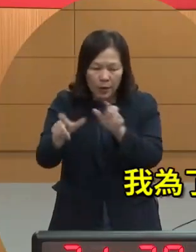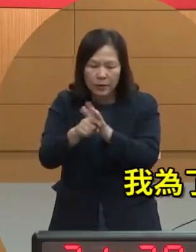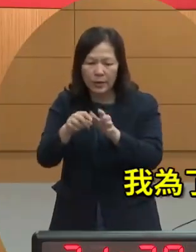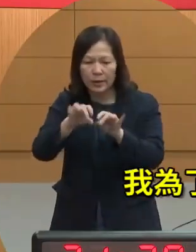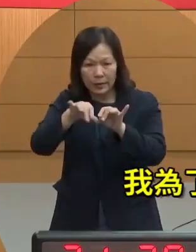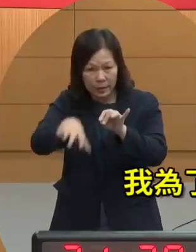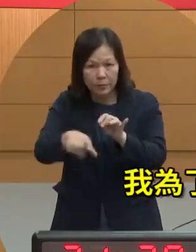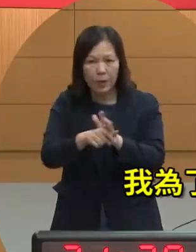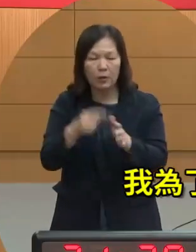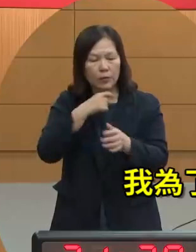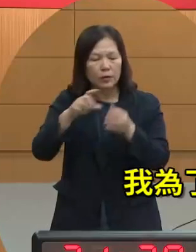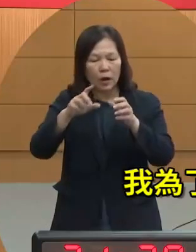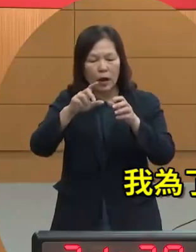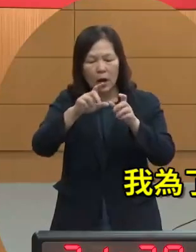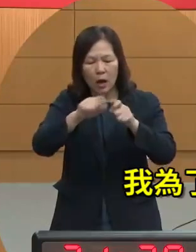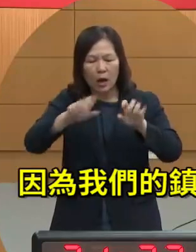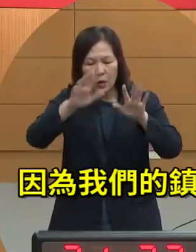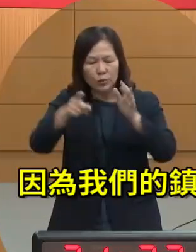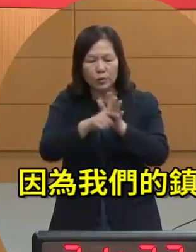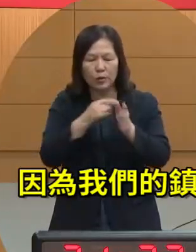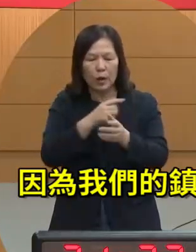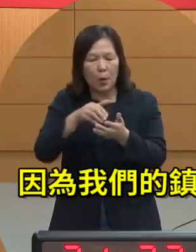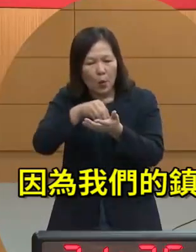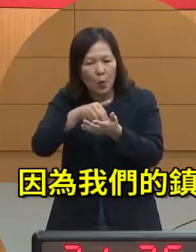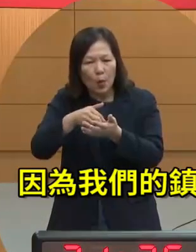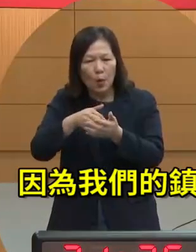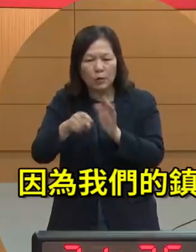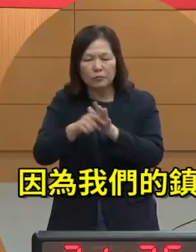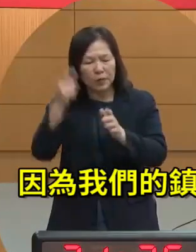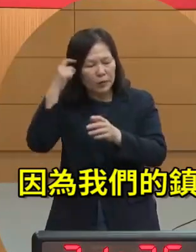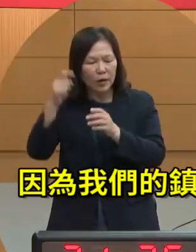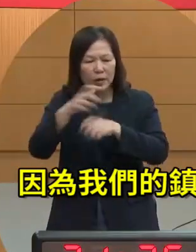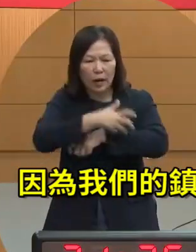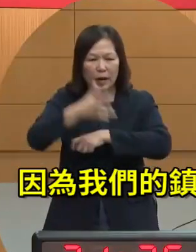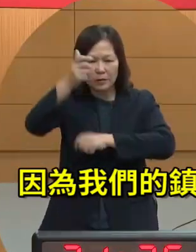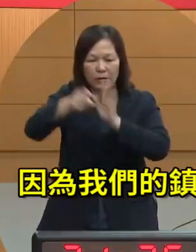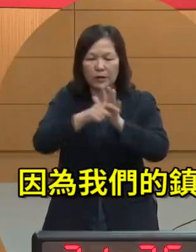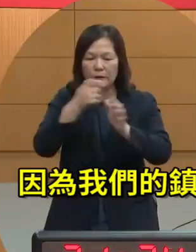我為了恆春的弱勢鄉親站出來 因為我們的鎮長 想要把鎮內的車站搬到鎮外去